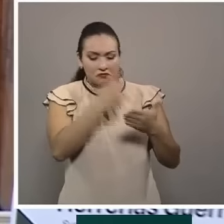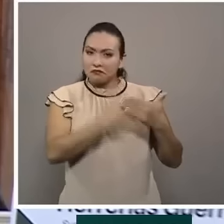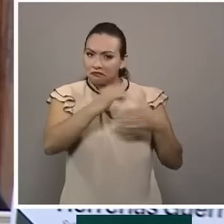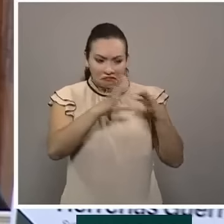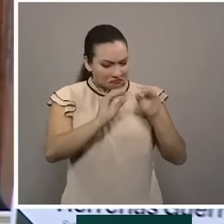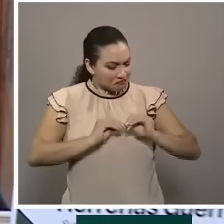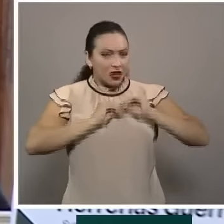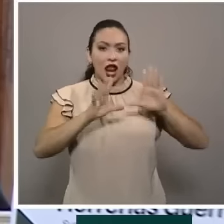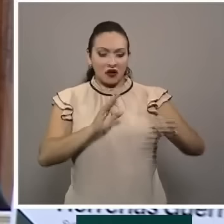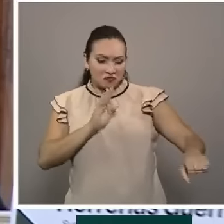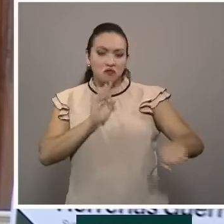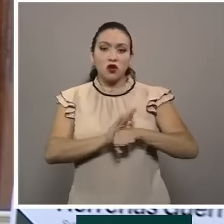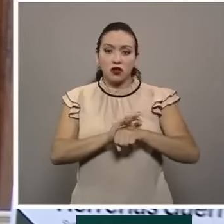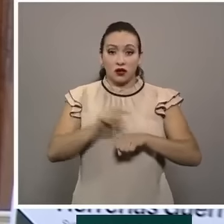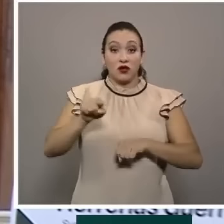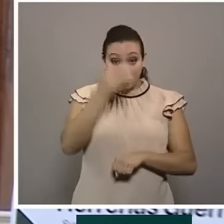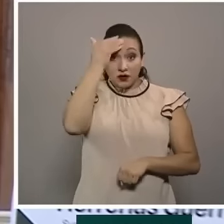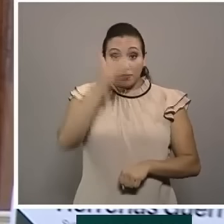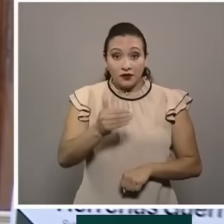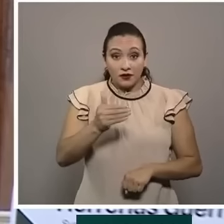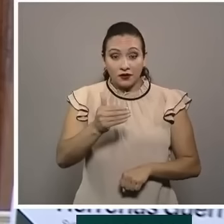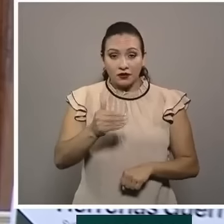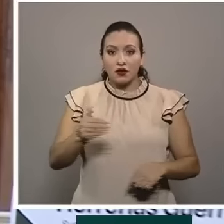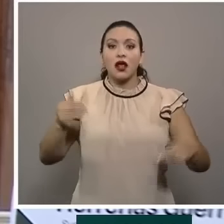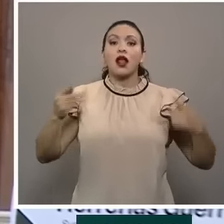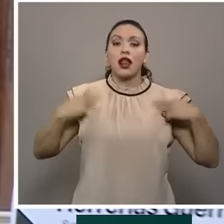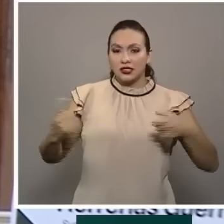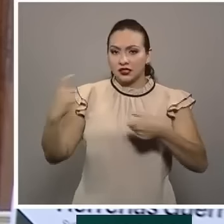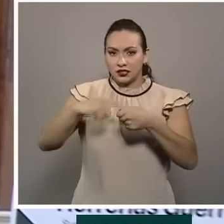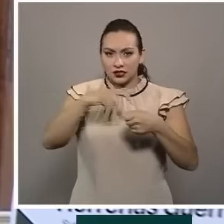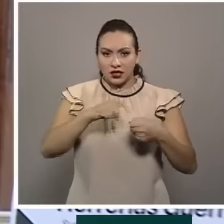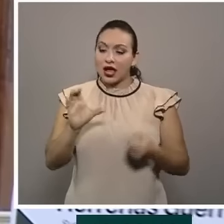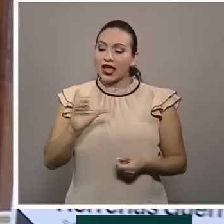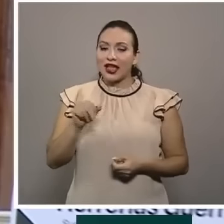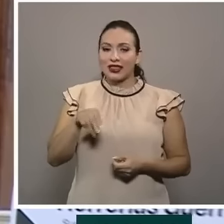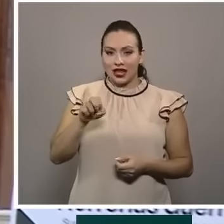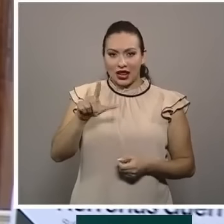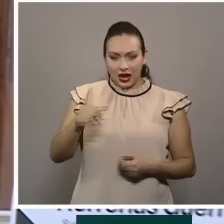de su conocimiento, las personas integrantes de la Candelaria se reunieron en Asamblea General